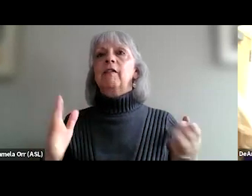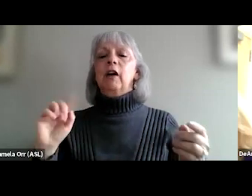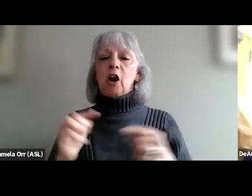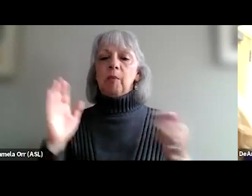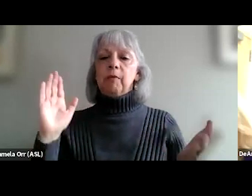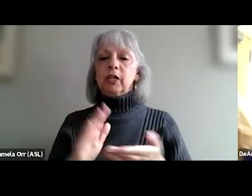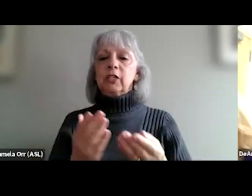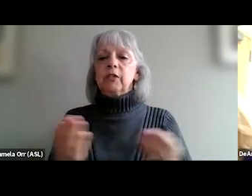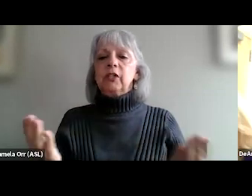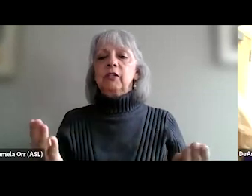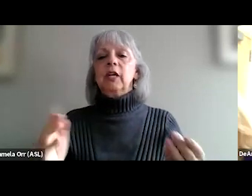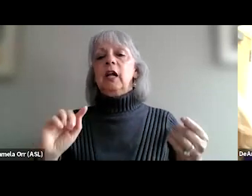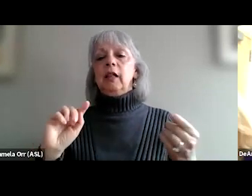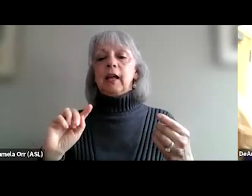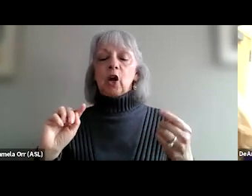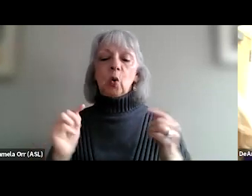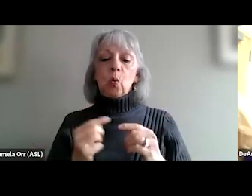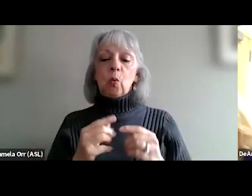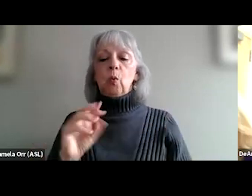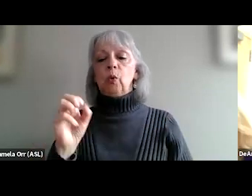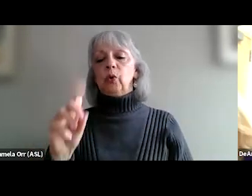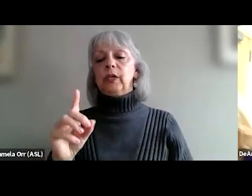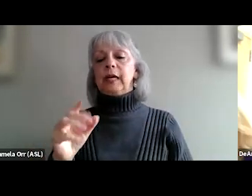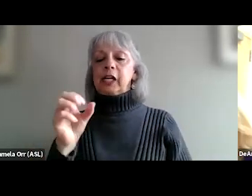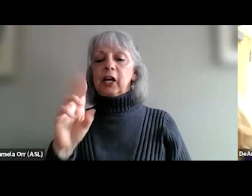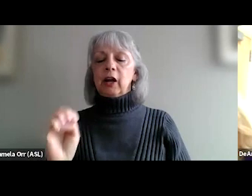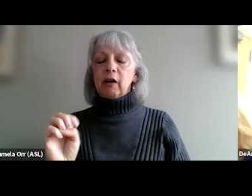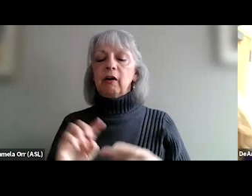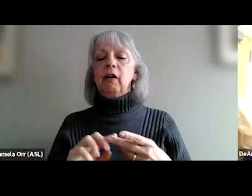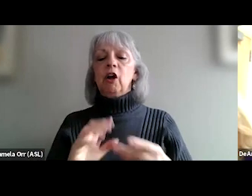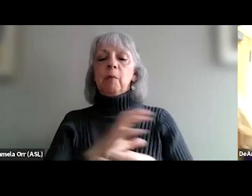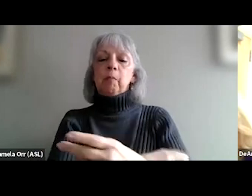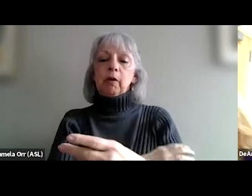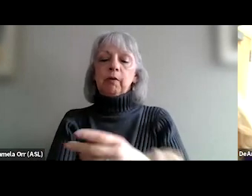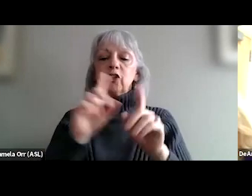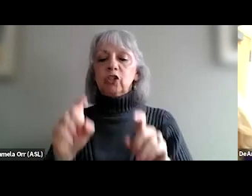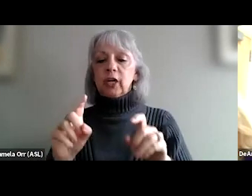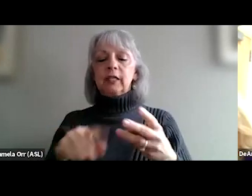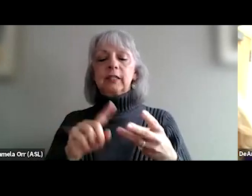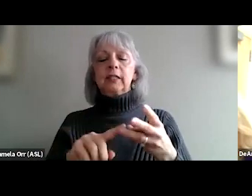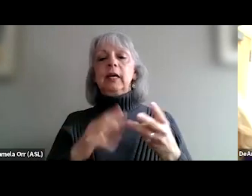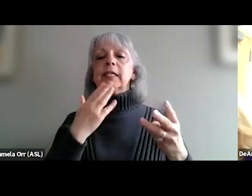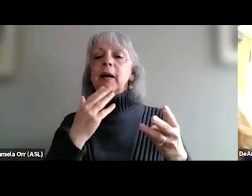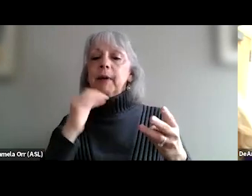como estuches de cuidado de heridas y condones, también hacemos exámenes de presión arterial y educación sobre la diabetes.